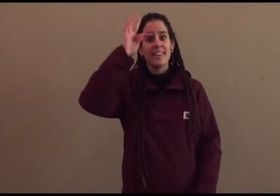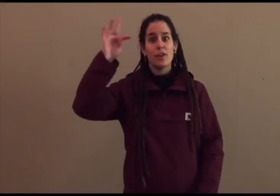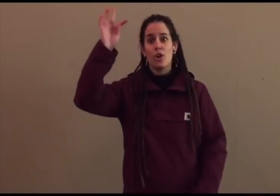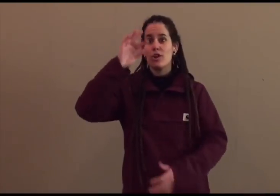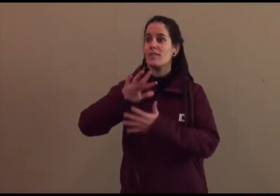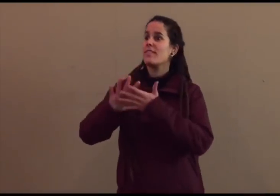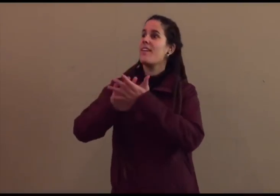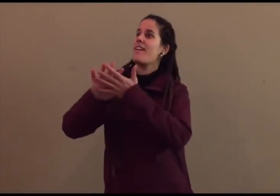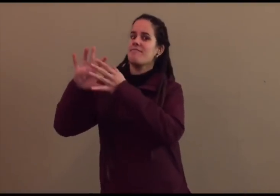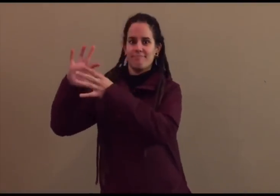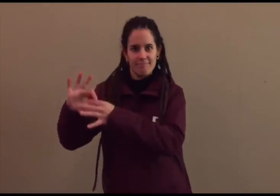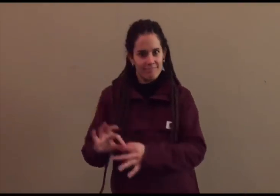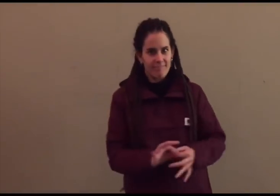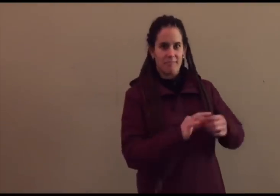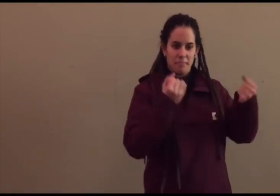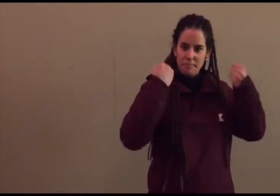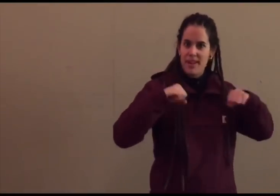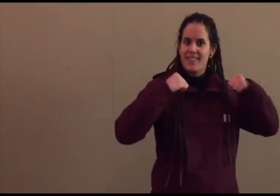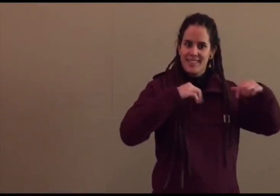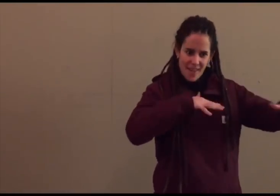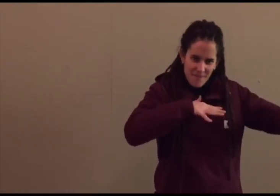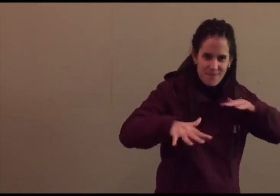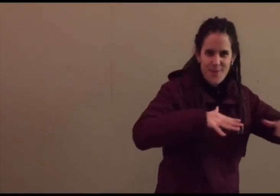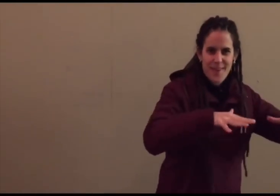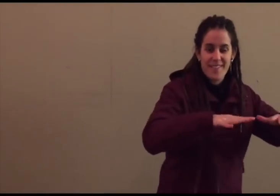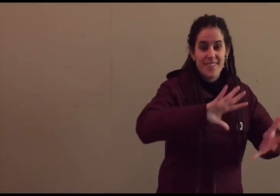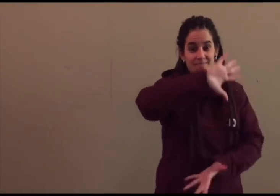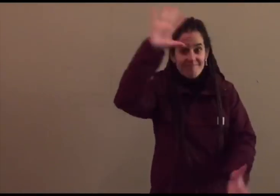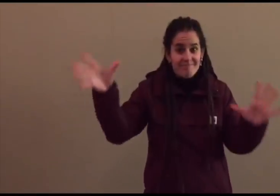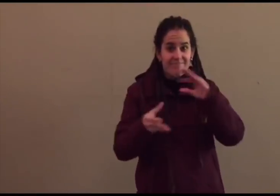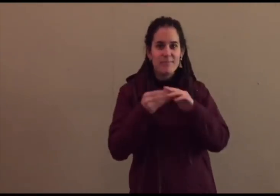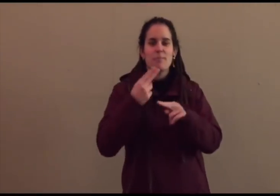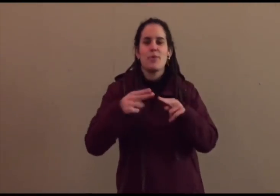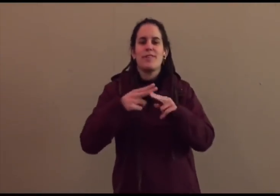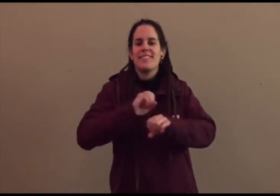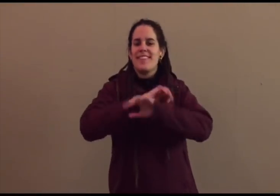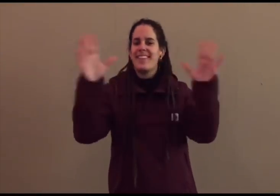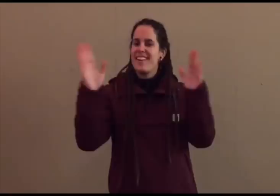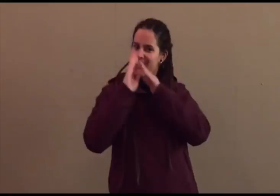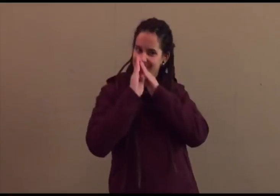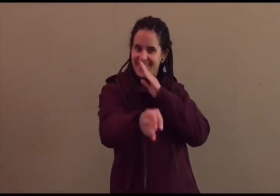Deseo que demos un salto de calidad uniendo la teoría con la práctica, afianzando así nuestra forma de hacer política clara y directa.